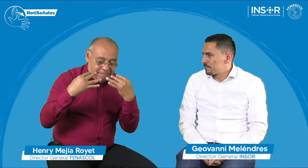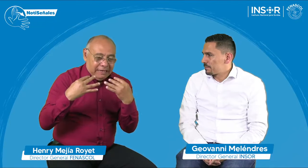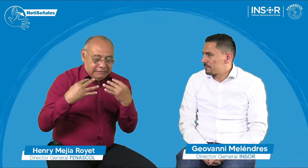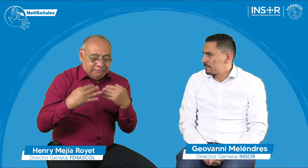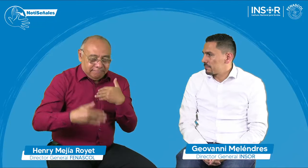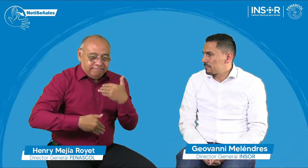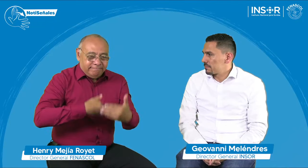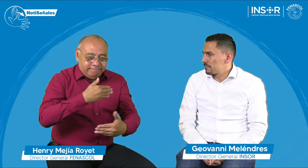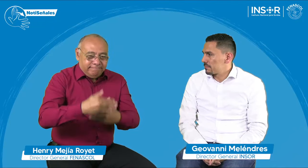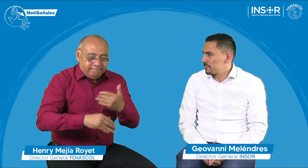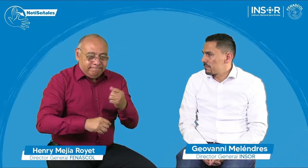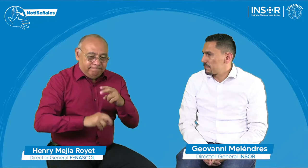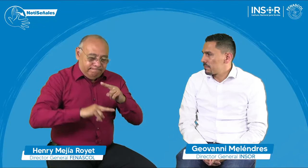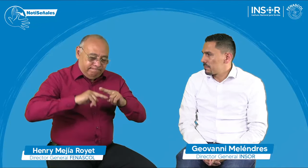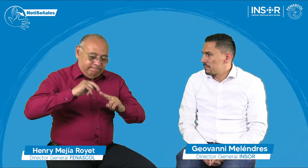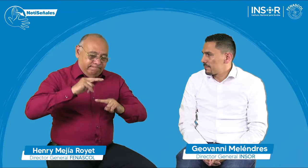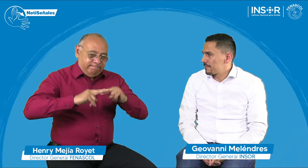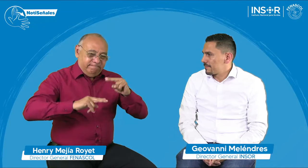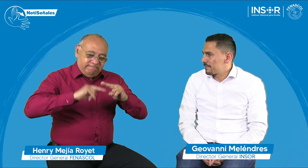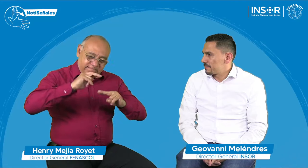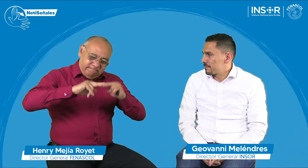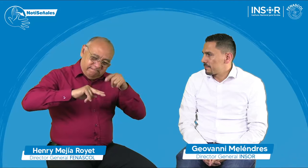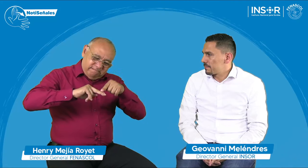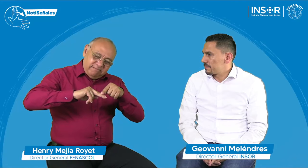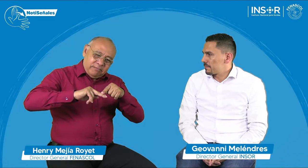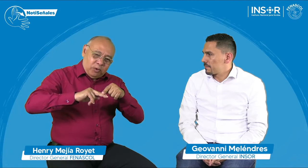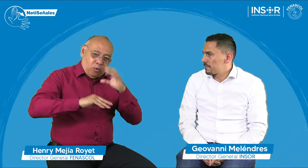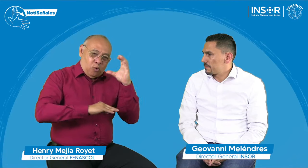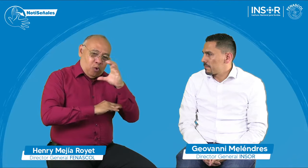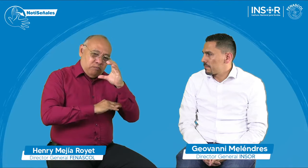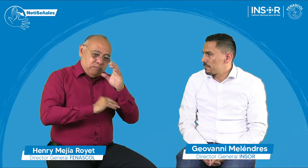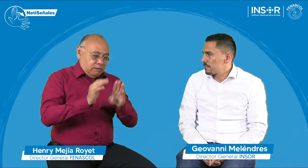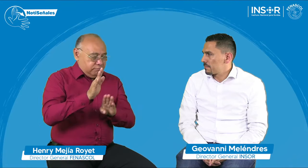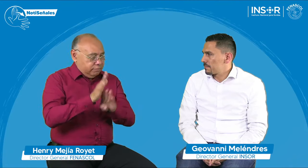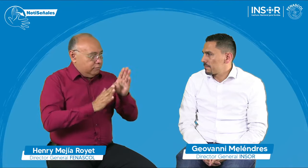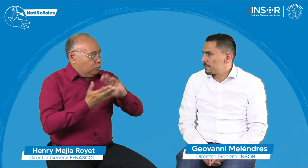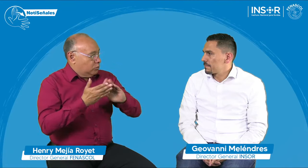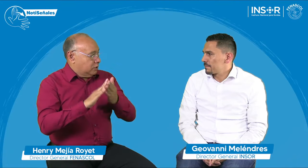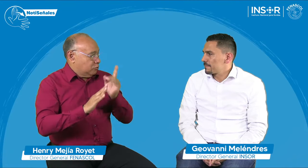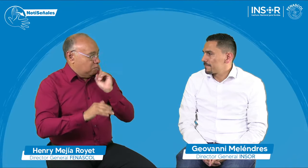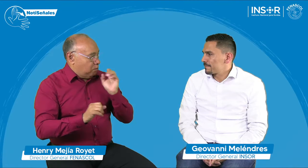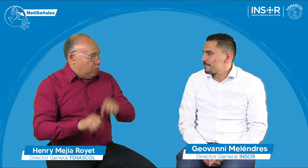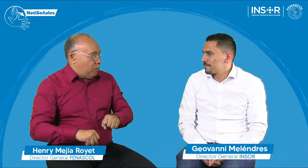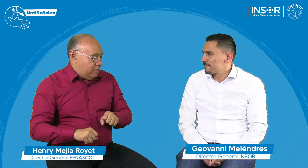esos procesos. perfecto